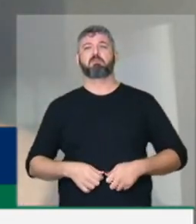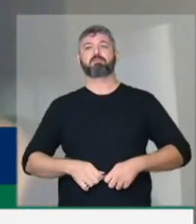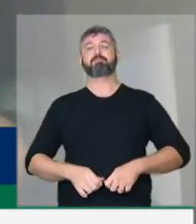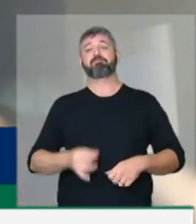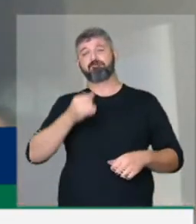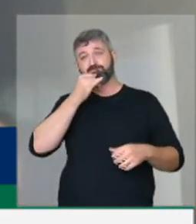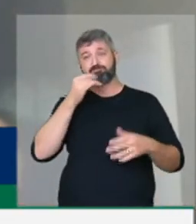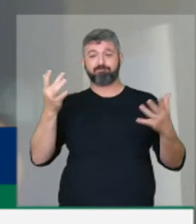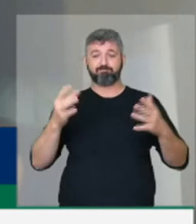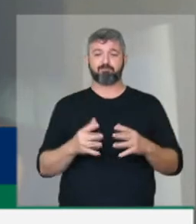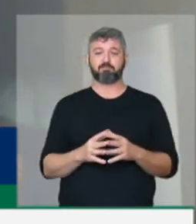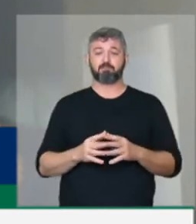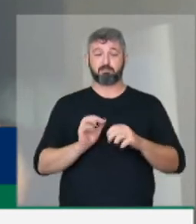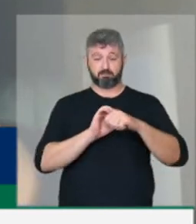INJUSTO. E INFELIZMENTE... A PANDEMIA ENCONTRA O BRASIL